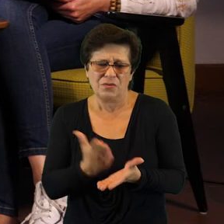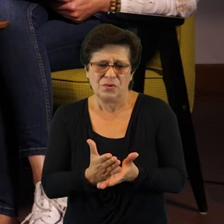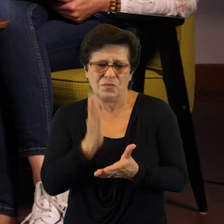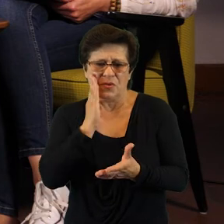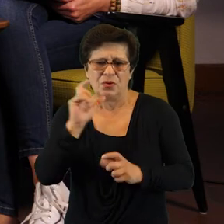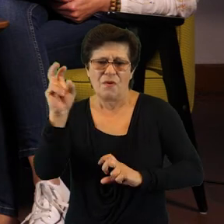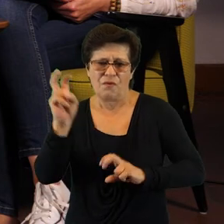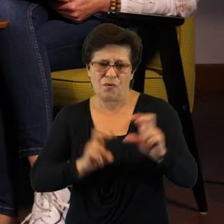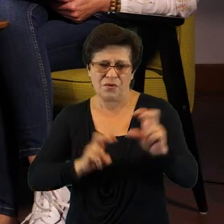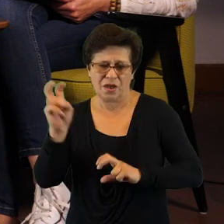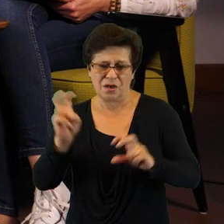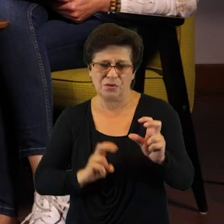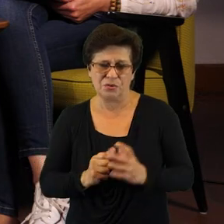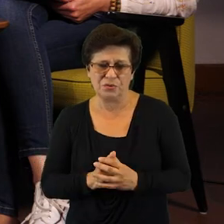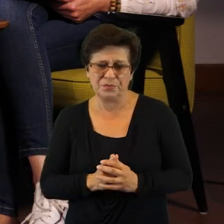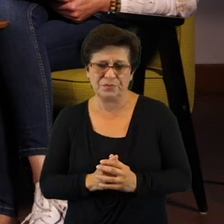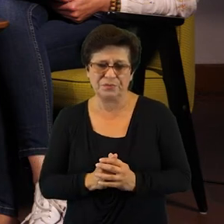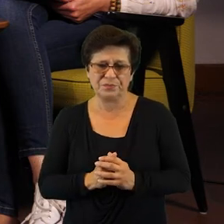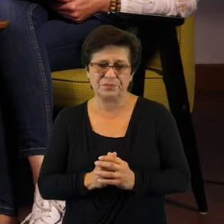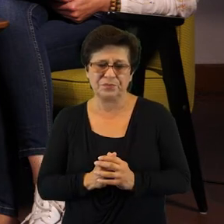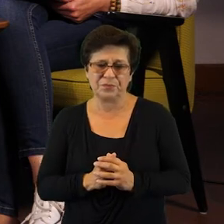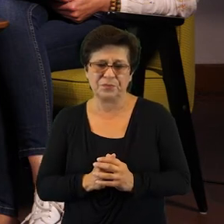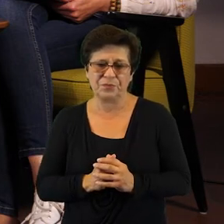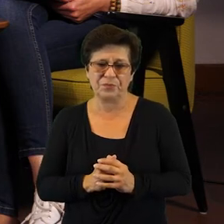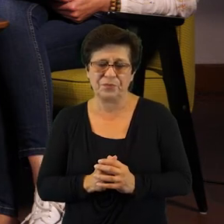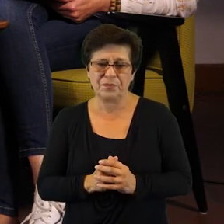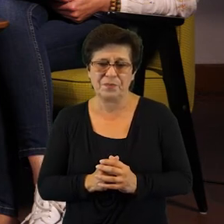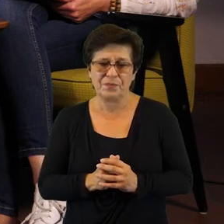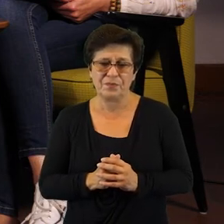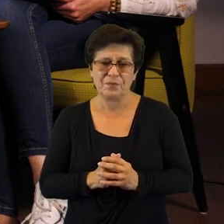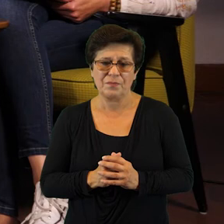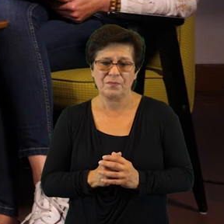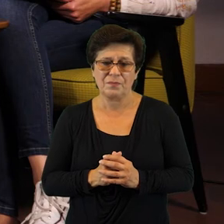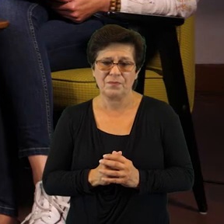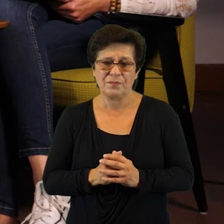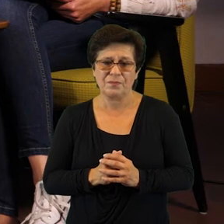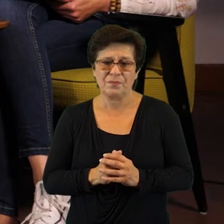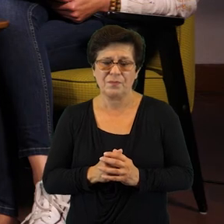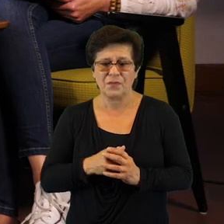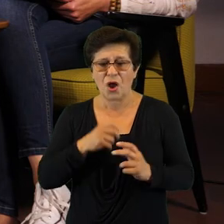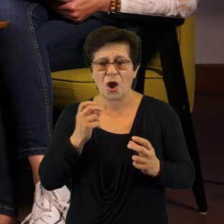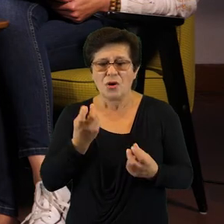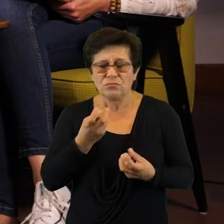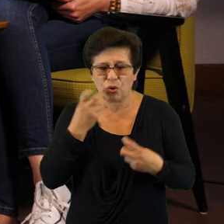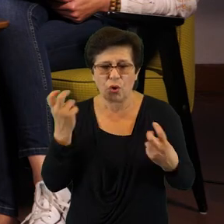jak się spodziewam, apartamentu w hotelu i poszukuje żony, tak bym powiedziała.